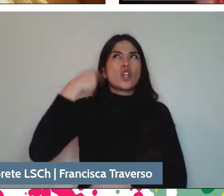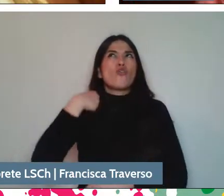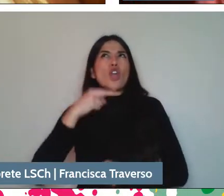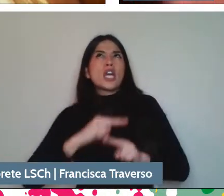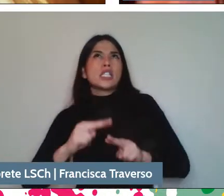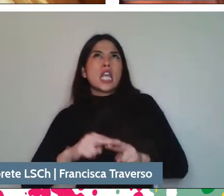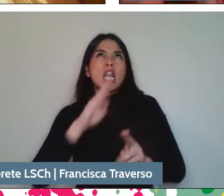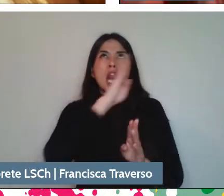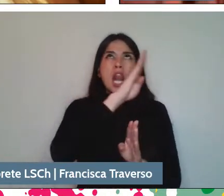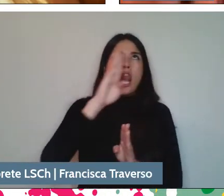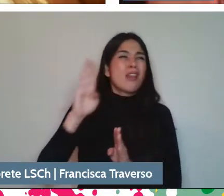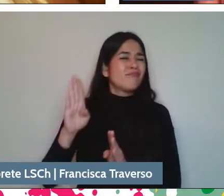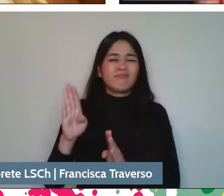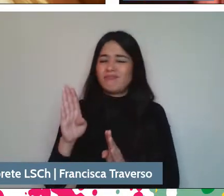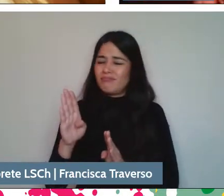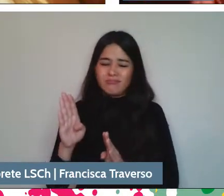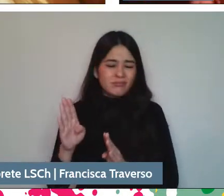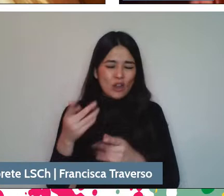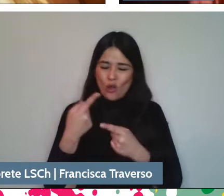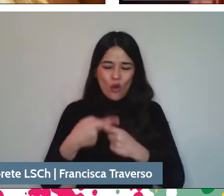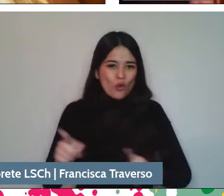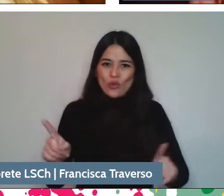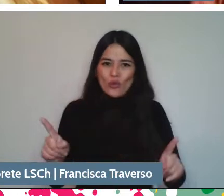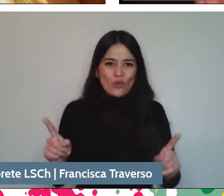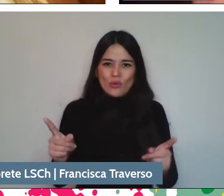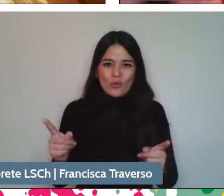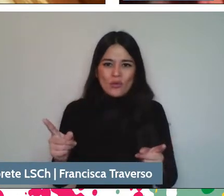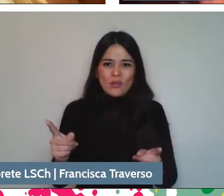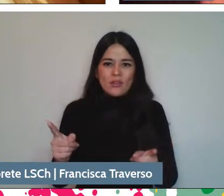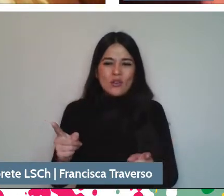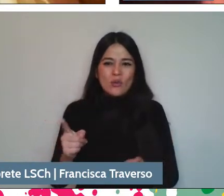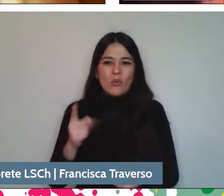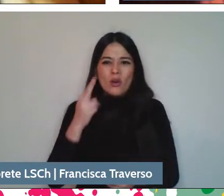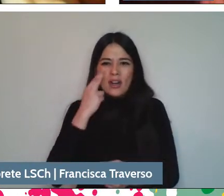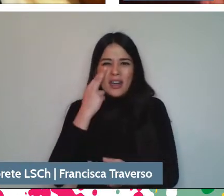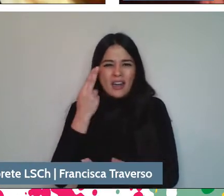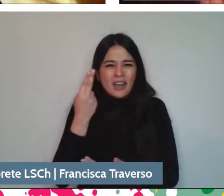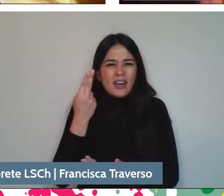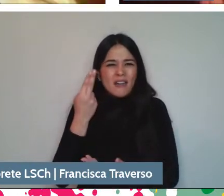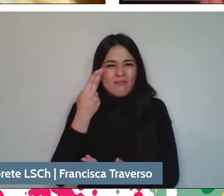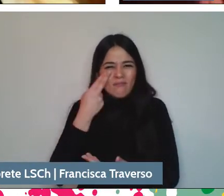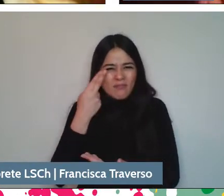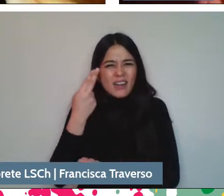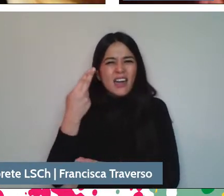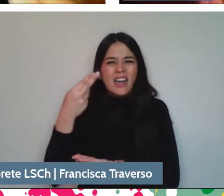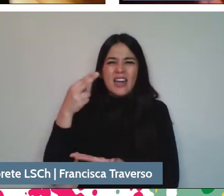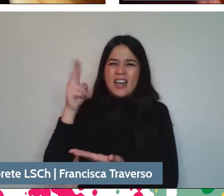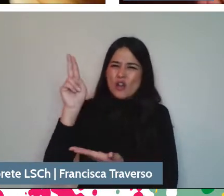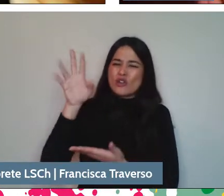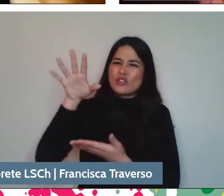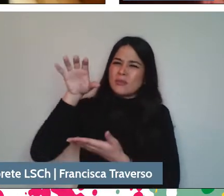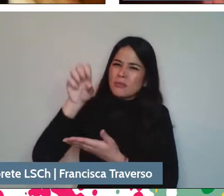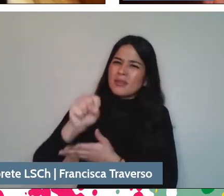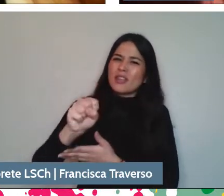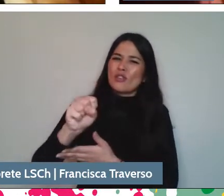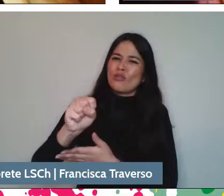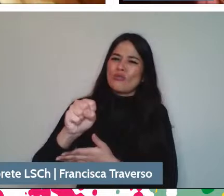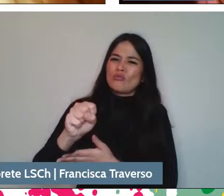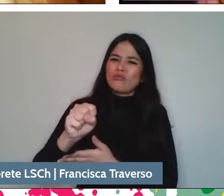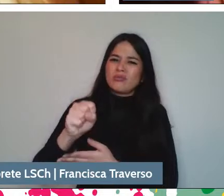Sale de otra parte, sale de un reconocimiento. Un reconocimiento de que hay algo